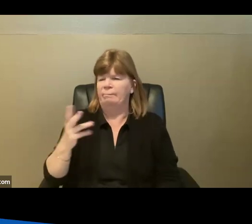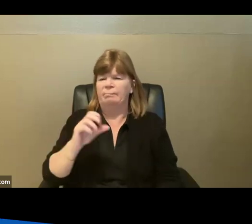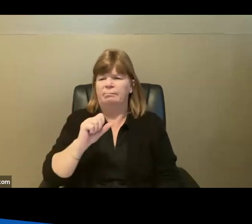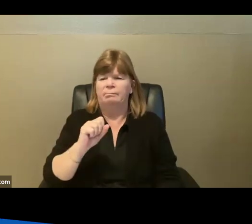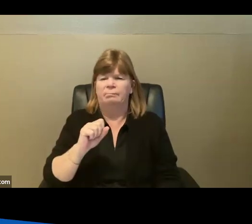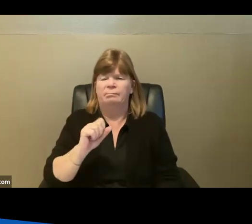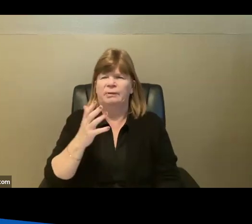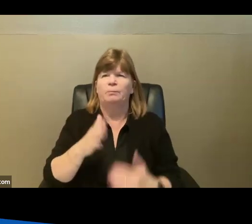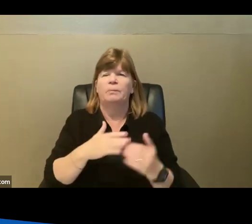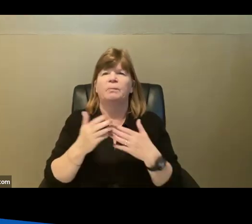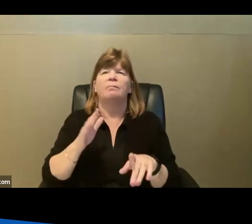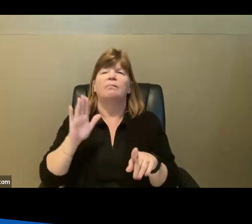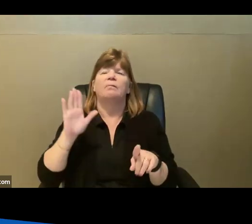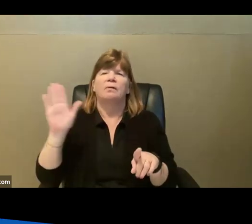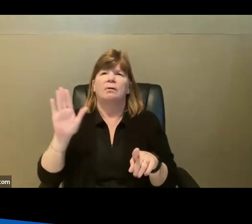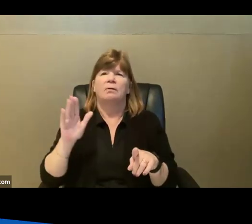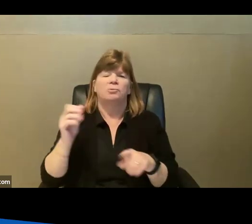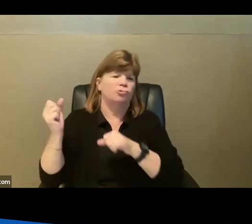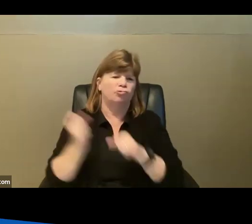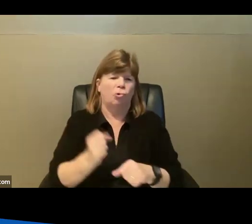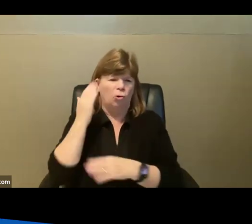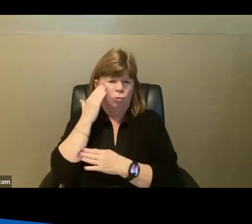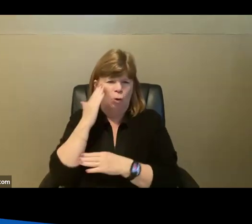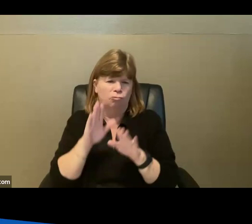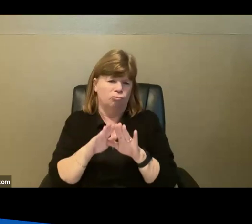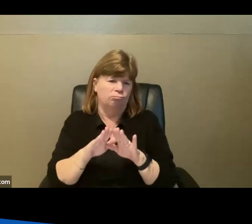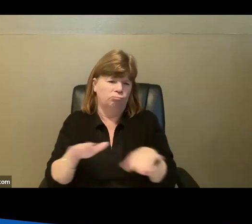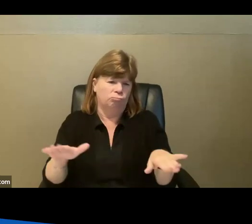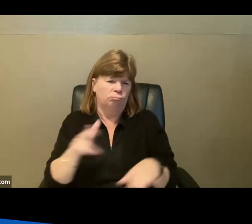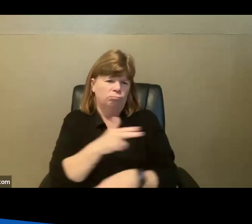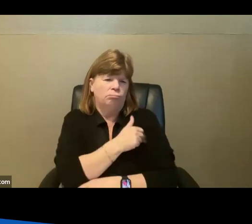un centro pediátrico muy conocido, al igual que hay un centro